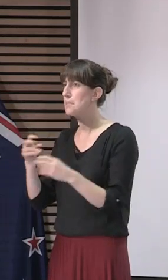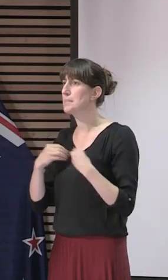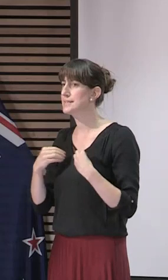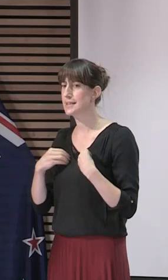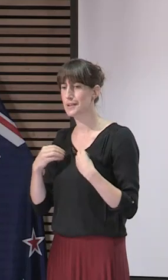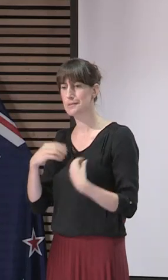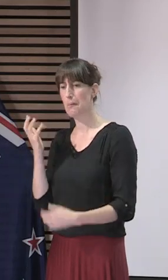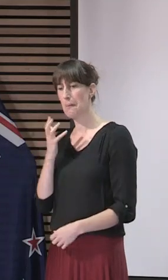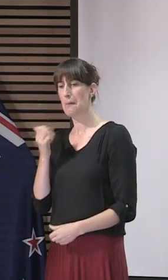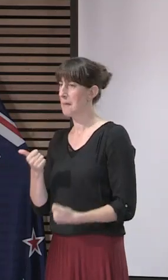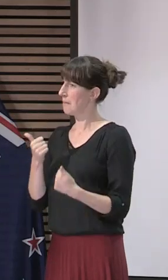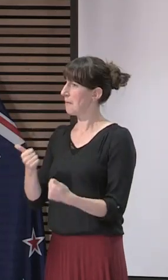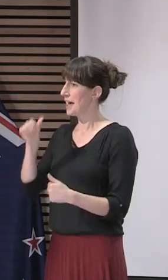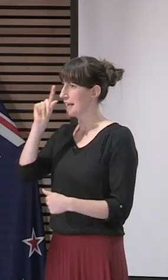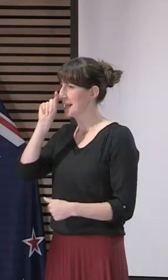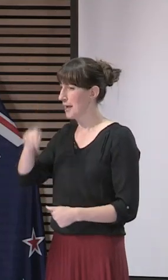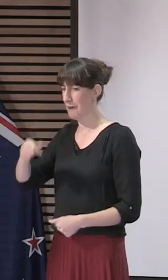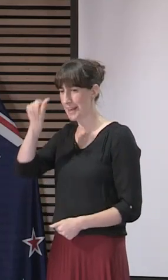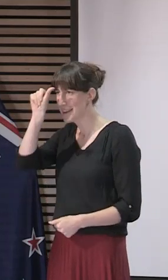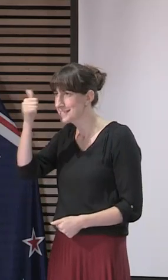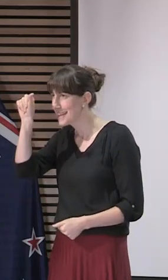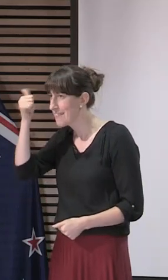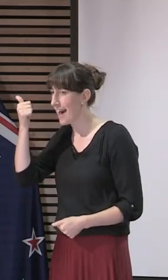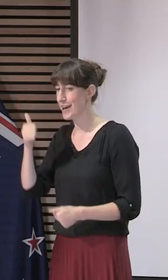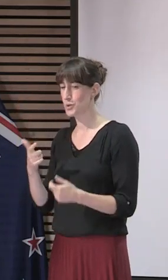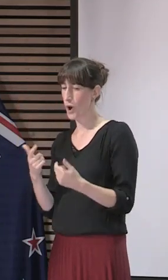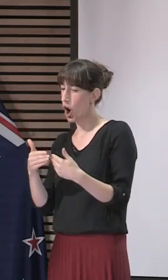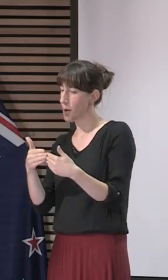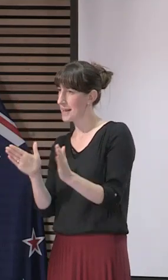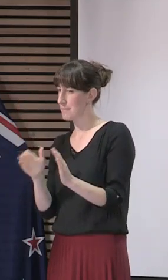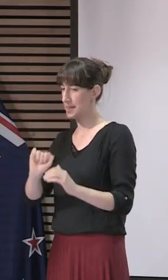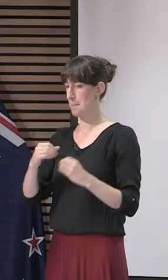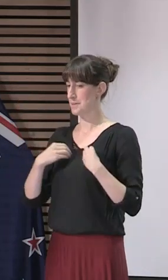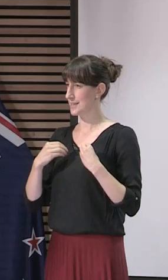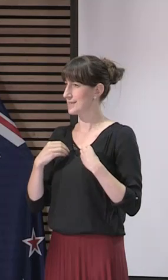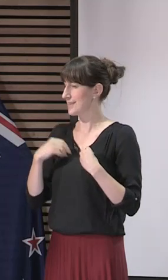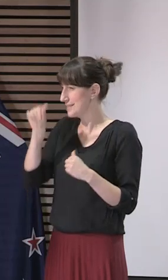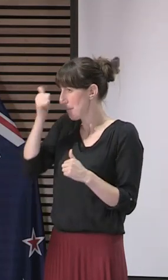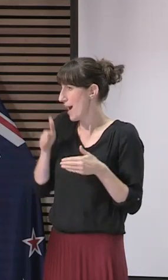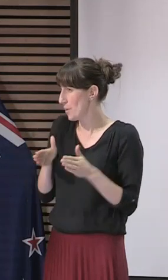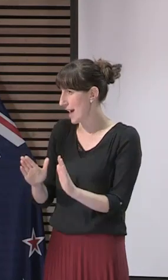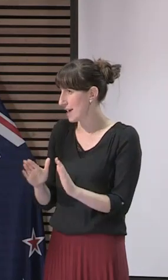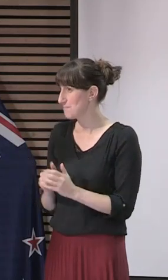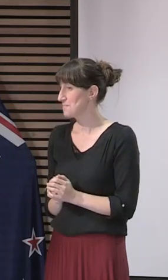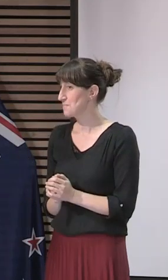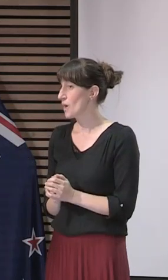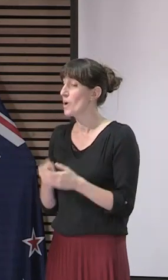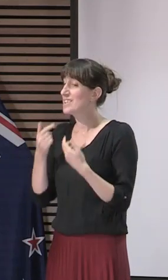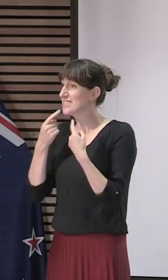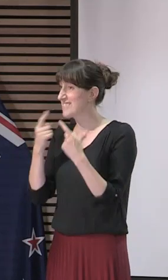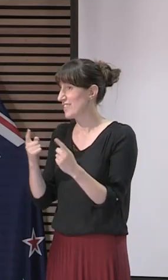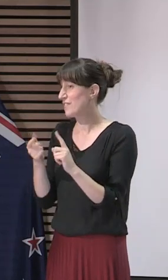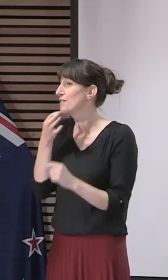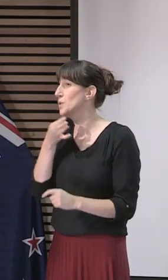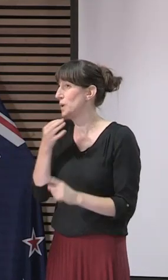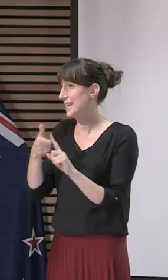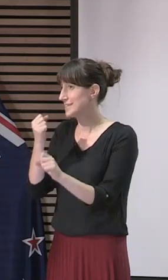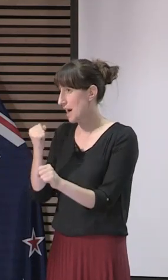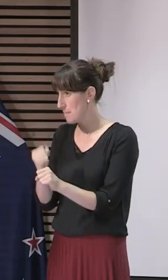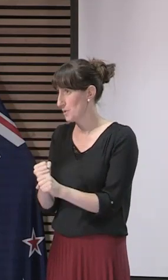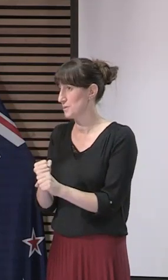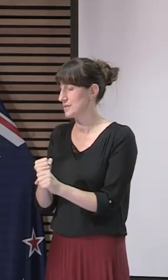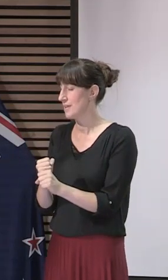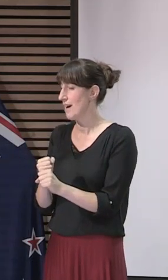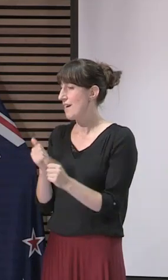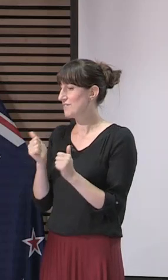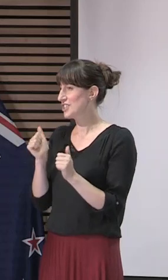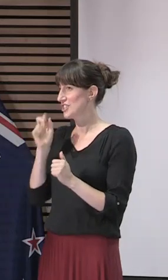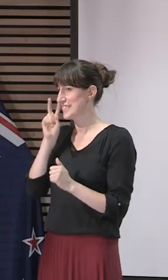whakawhetai ki a maatau kaimahi